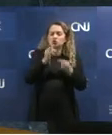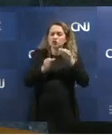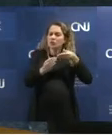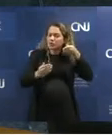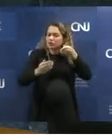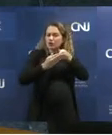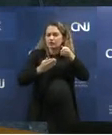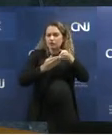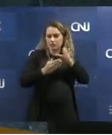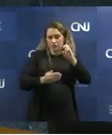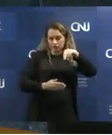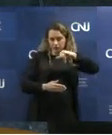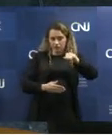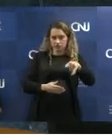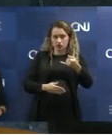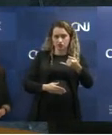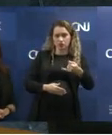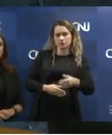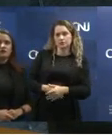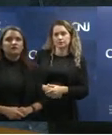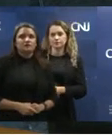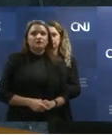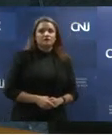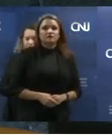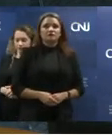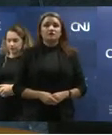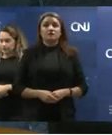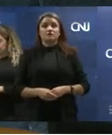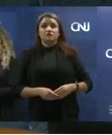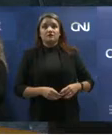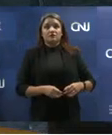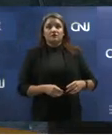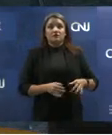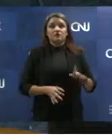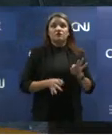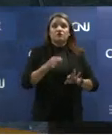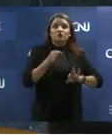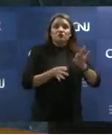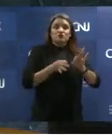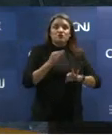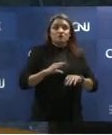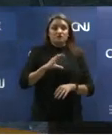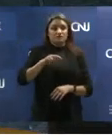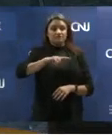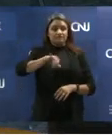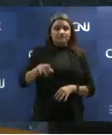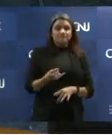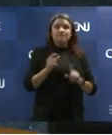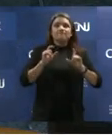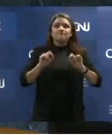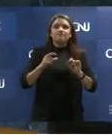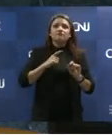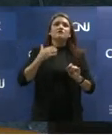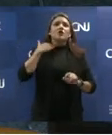é que os juízes brasileiros estão passando por uma grande dificuldade pelo acúmulo de serviço, o excesso de responsabilidade